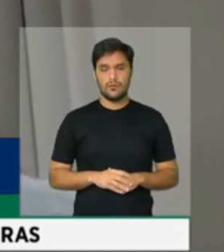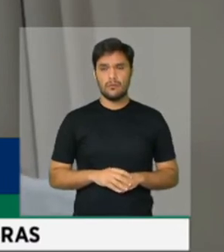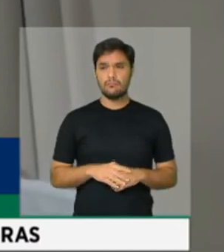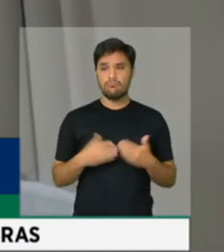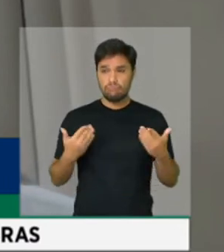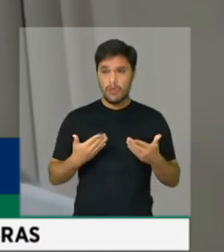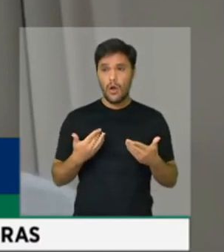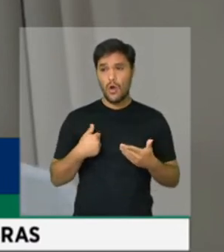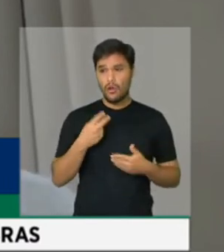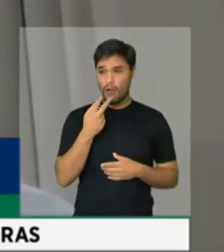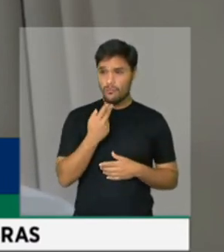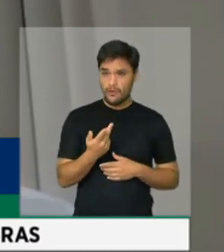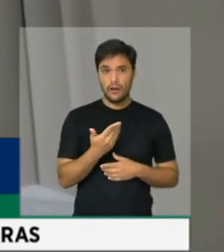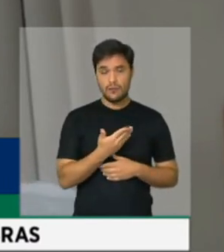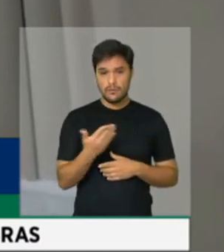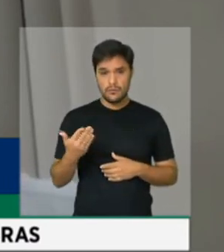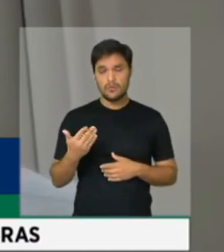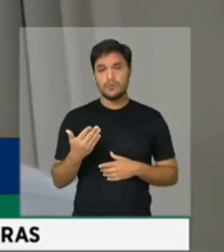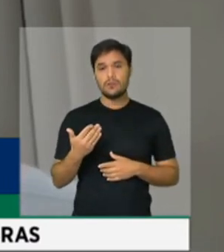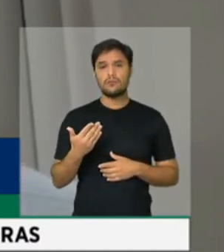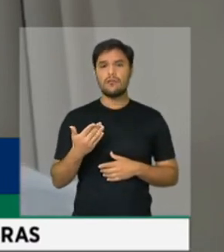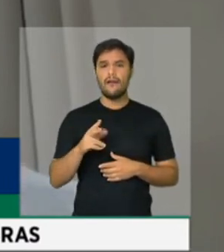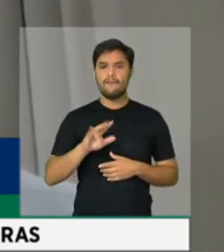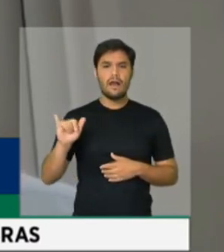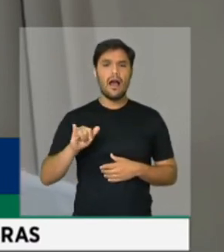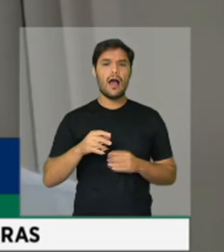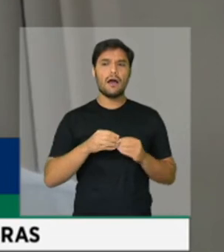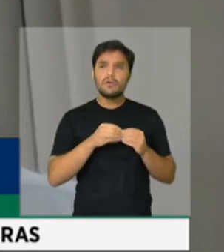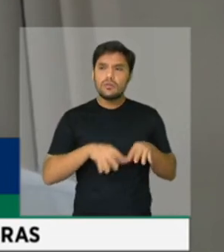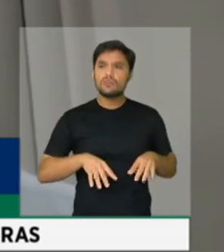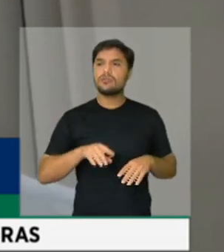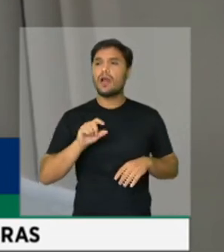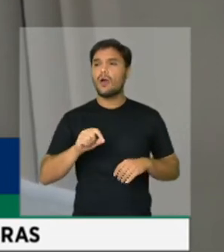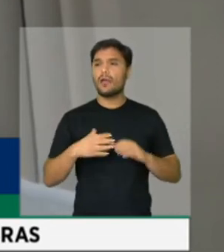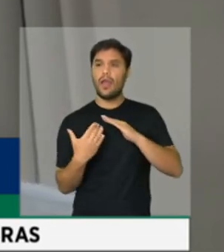É PROFUNDAMENTE LESIVA AOS INTERESSES DO PAÍS. EM RAZÃO DE UMA MEDIDA PROVISÓRIA, SEM